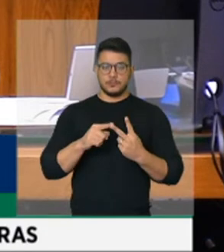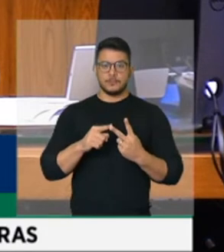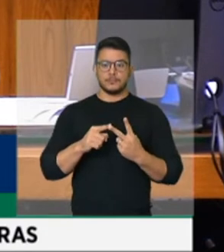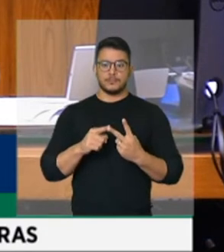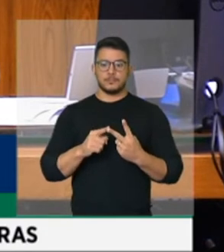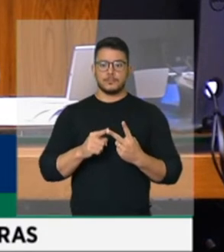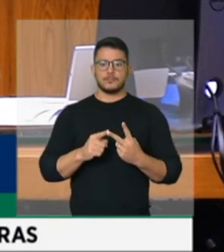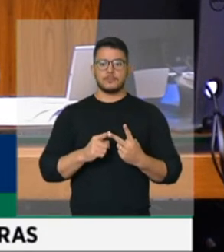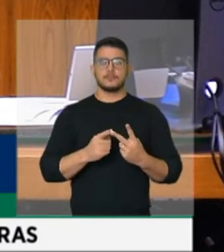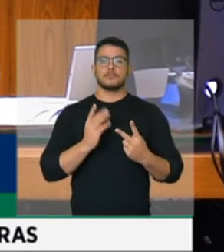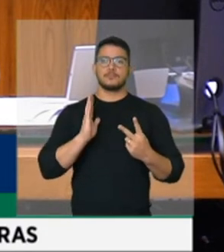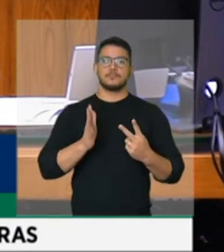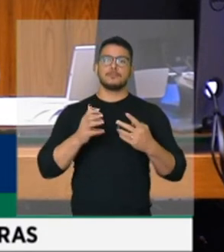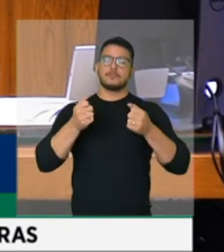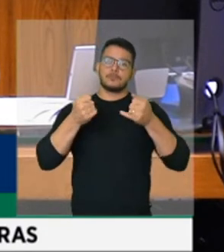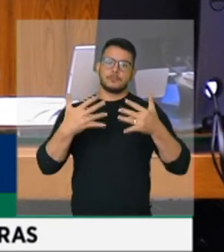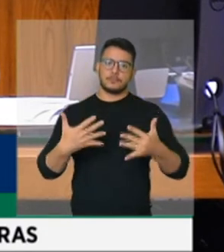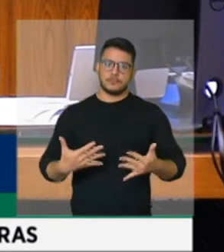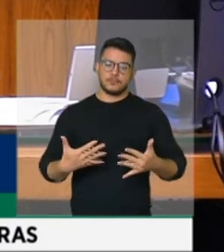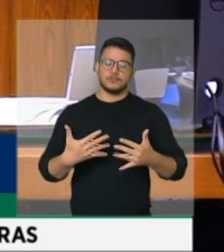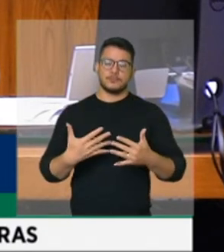DOIS ELEMENTOS TEMPORAIS MENCIONADOS NA NORMA ASSOCIADOS A CALAMIDADE PÚBLICA E A EMERGÊNCIA DE